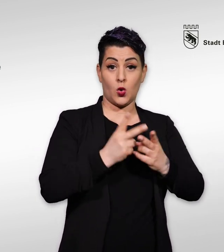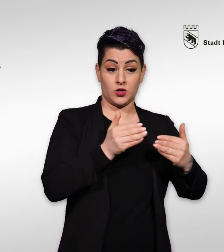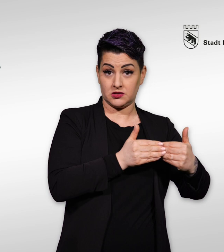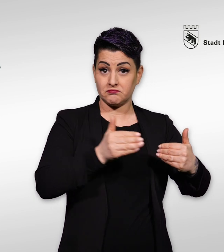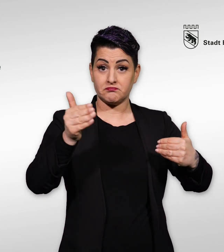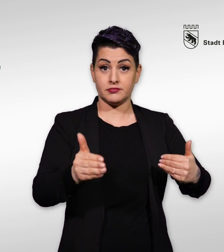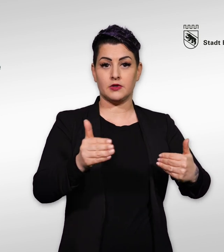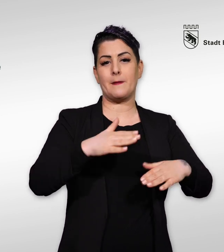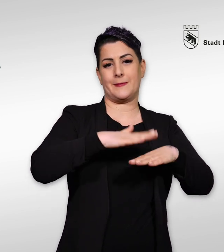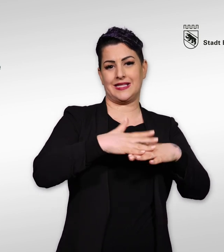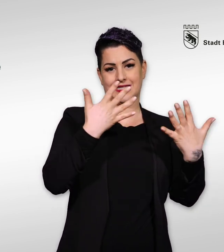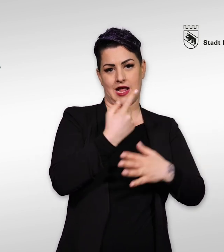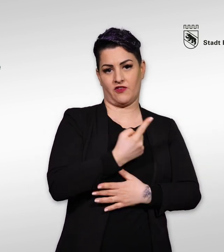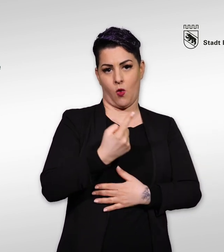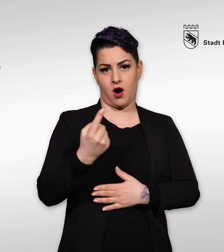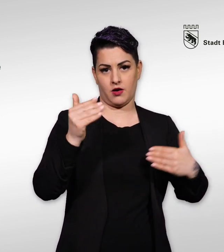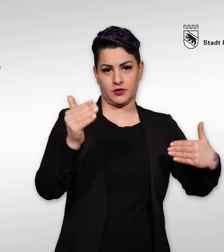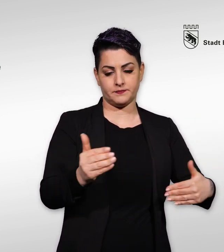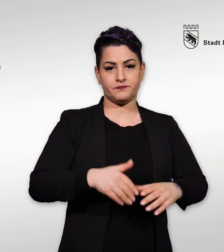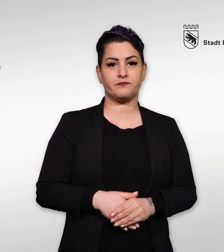Der Kurs dauert mindestens zehn Wochen.